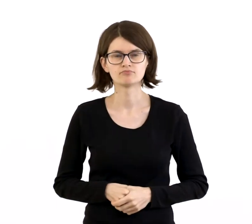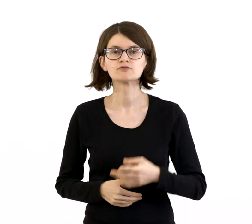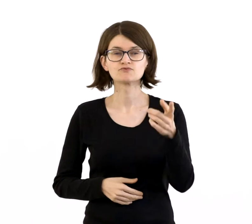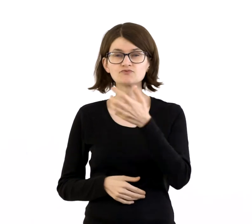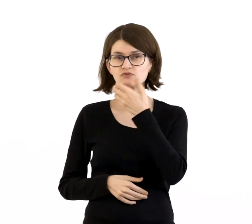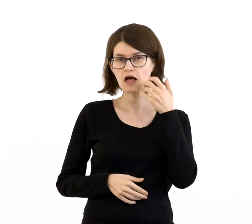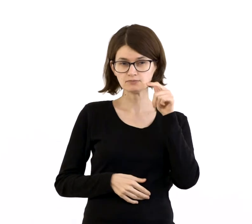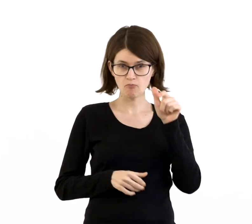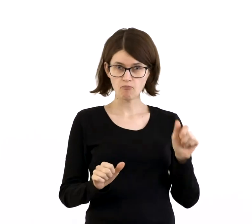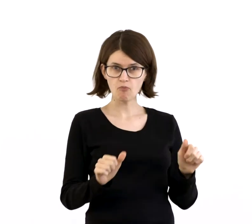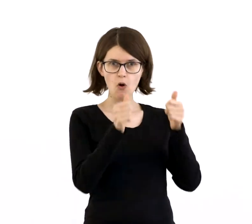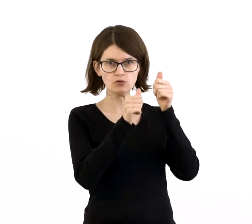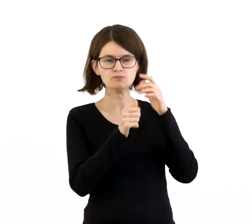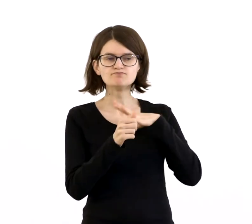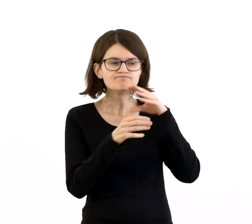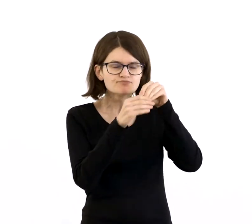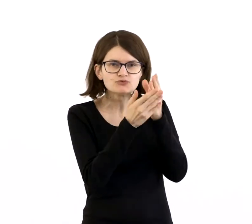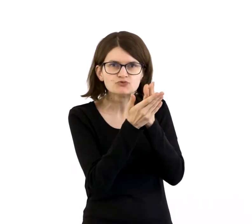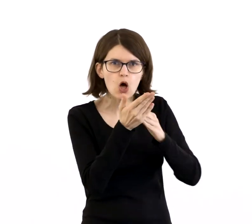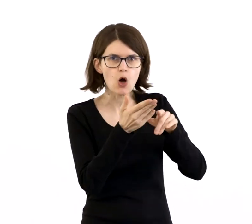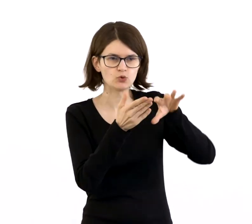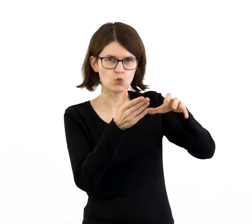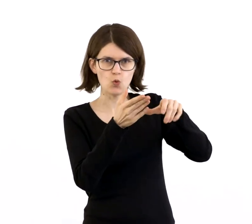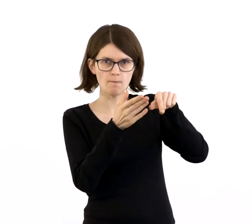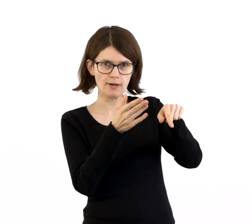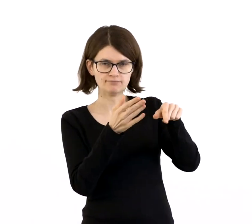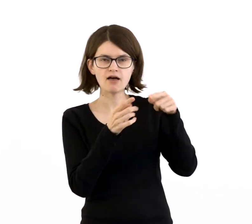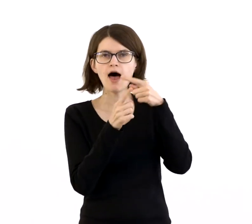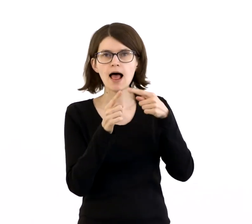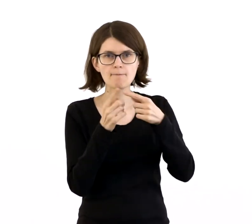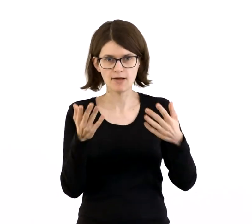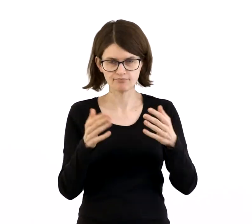Pierwotnie posąg był częścią grupy składającej się z następujących elementów: